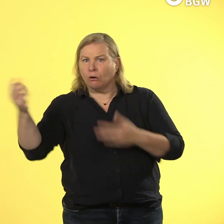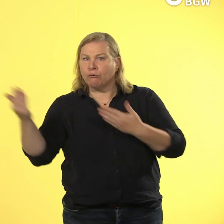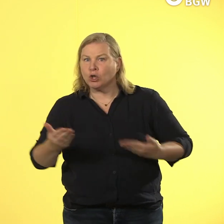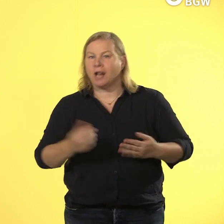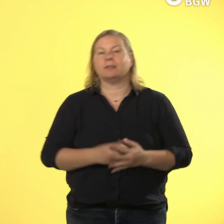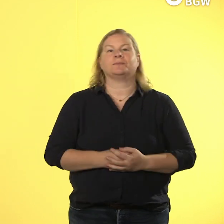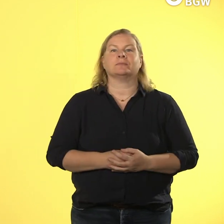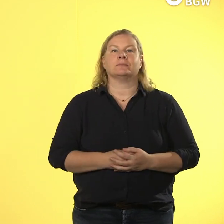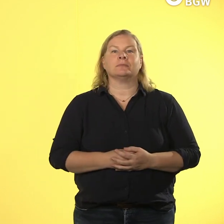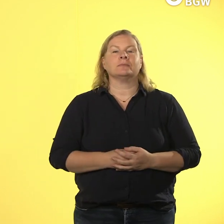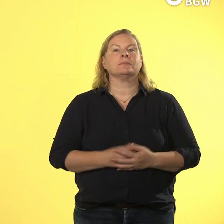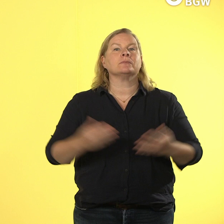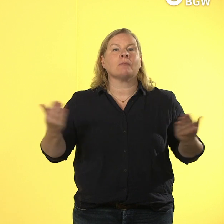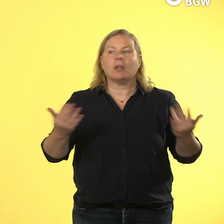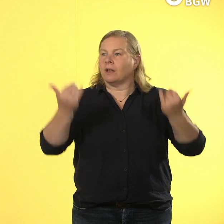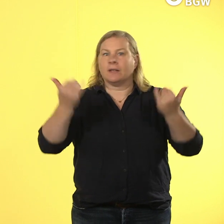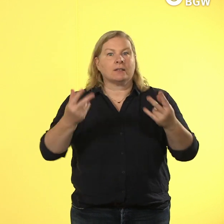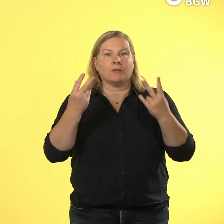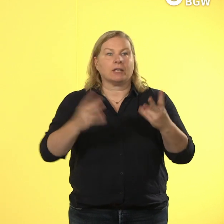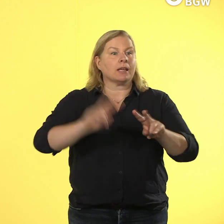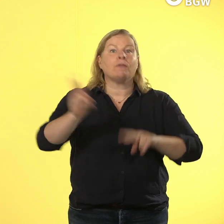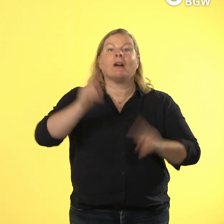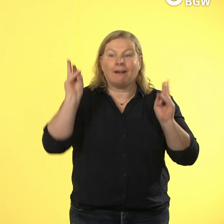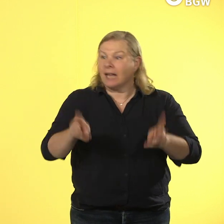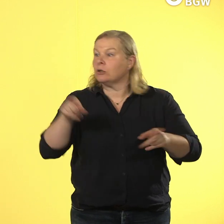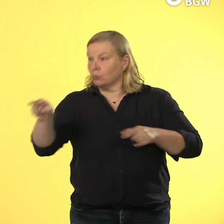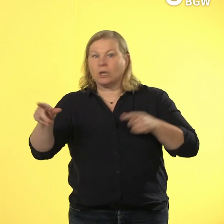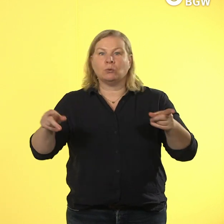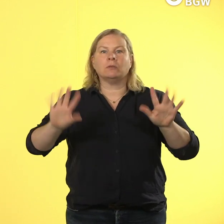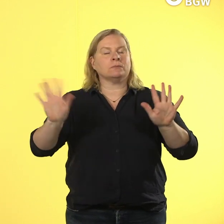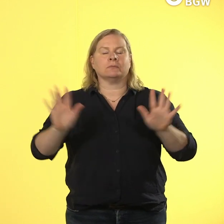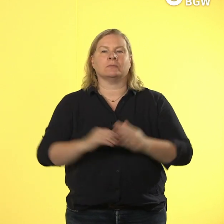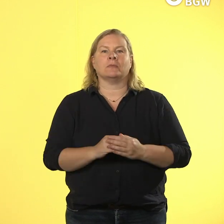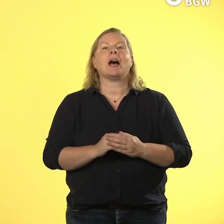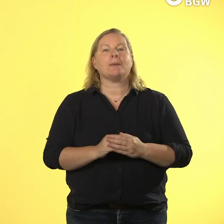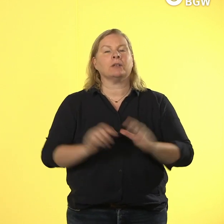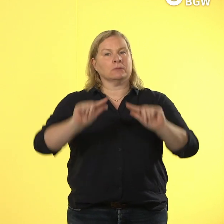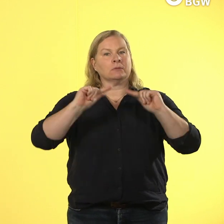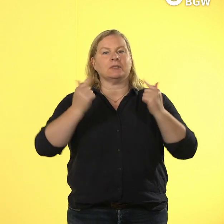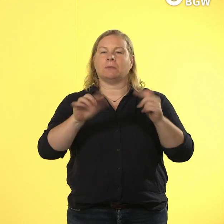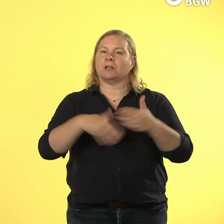viele Stressoren hier bei Ihnen im Team, angefangen von dem Konflikt um Frau Meier.